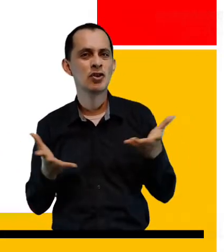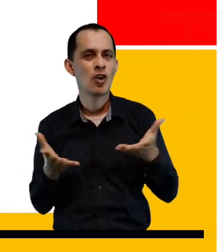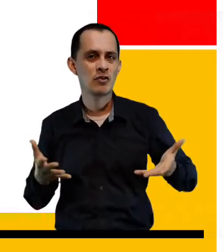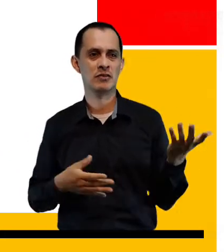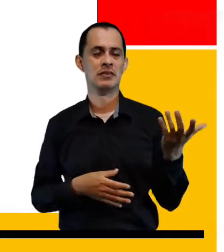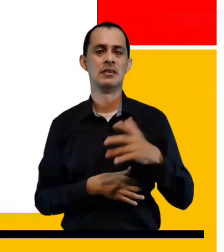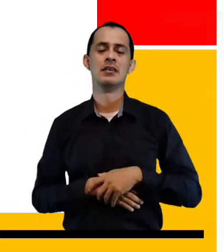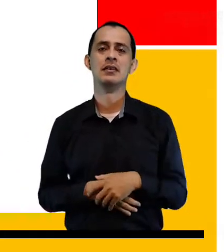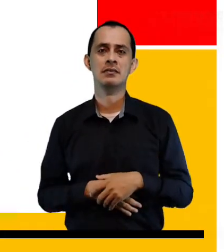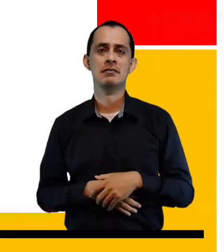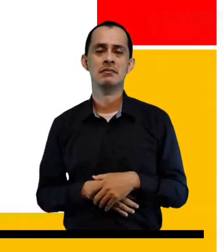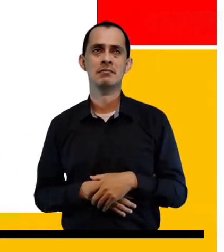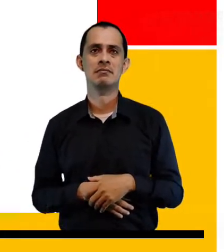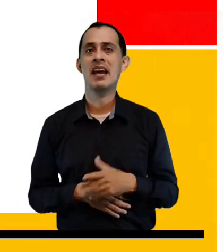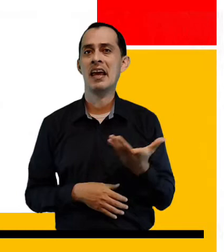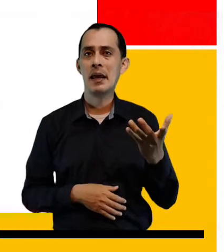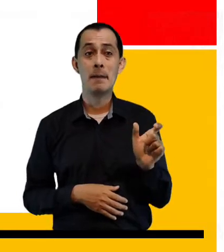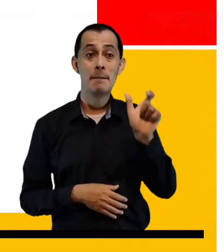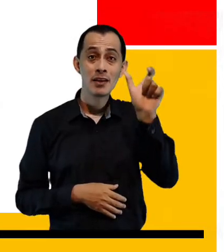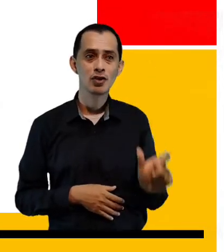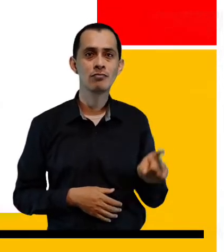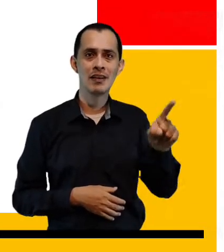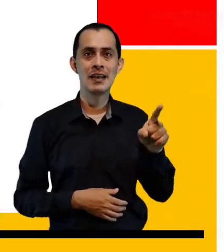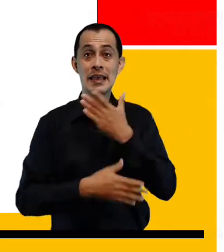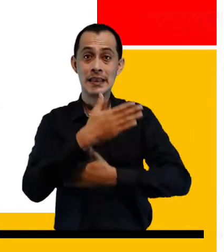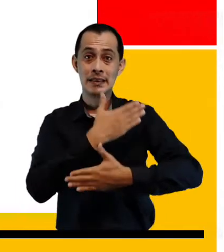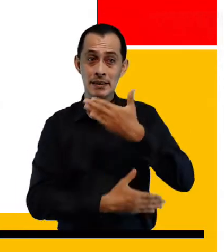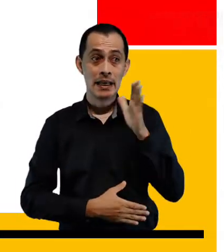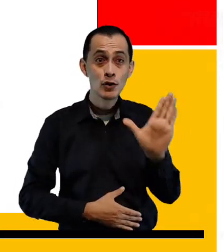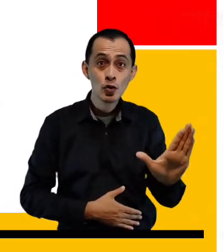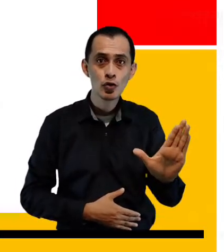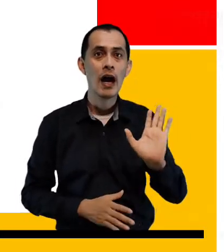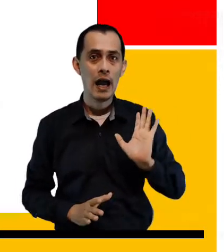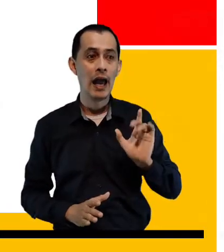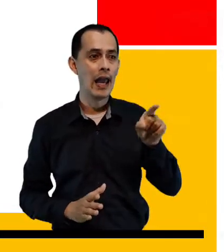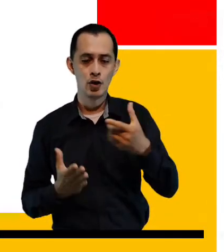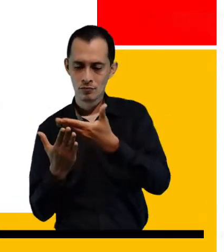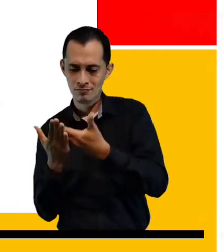si la persona posee algún nivel de discapacidad que haya sido reconocido por un tribunal laboral,